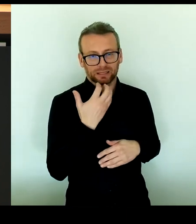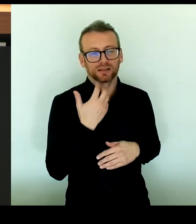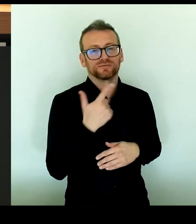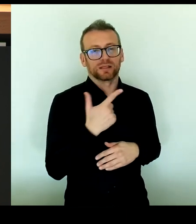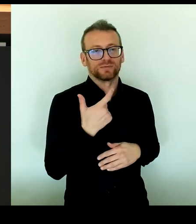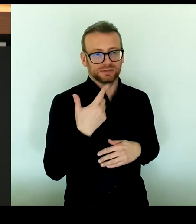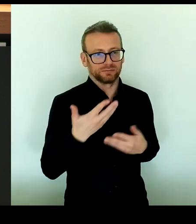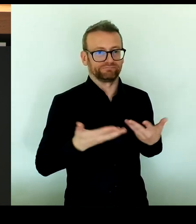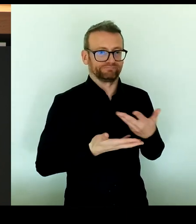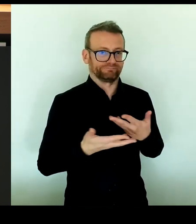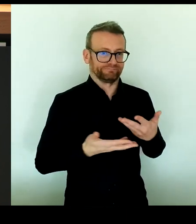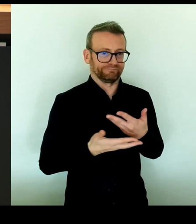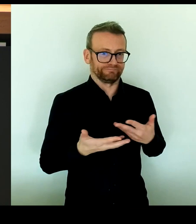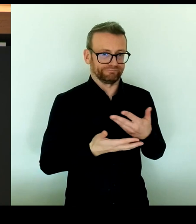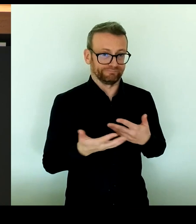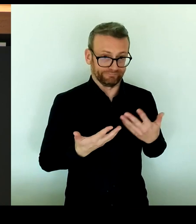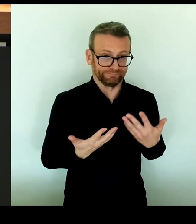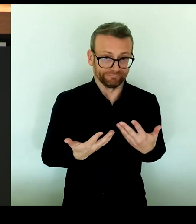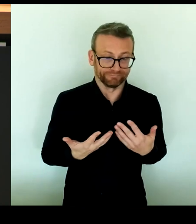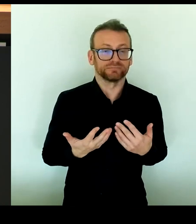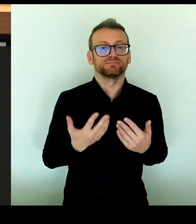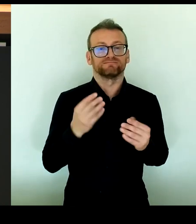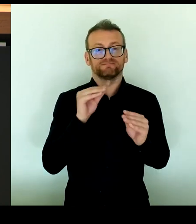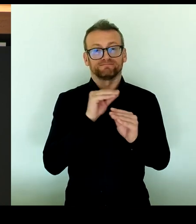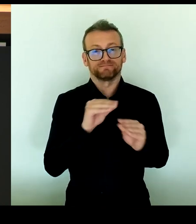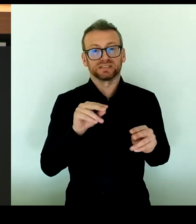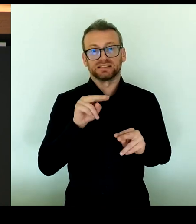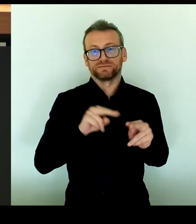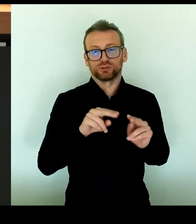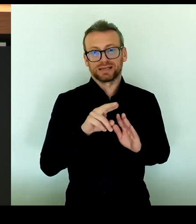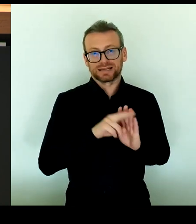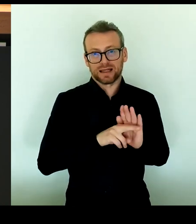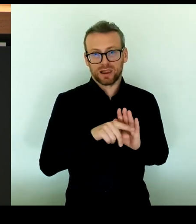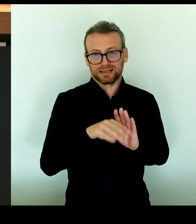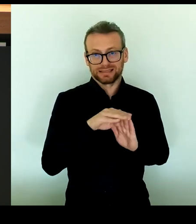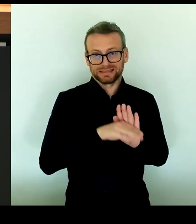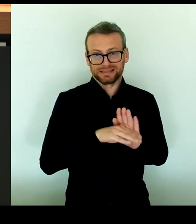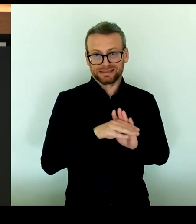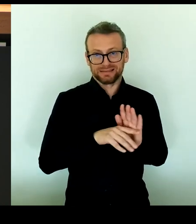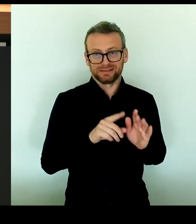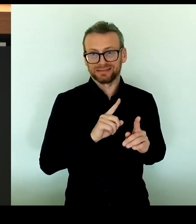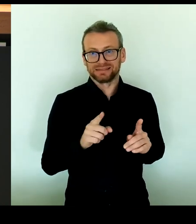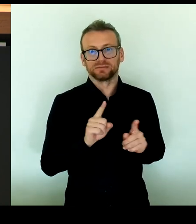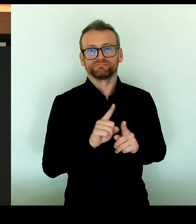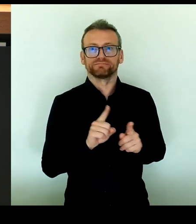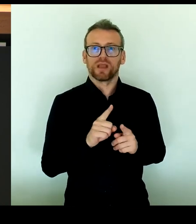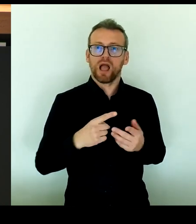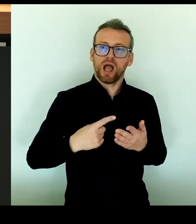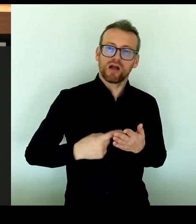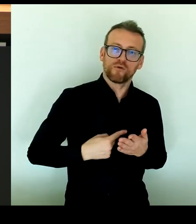der in der letzten Legislaturperiode vorgelegte Gesetzentwurf blieb weit hinter unseren Erwartungen